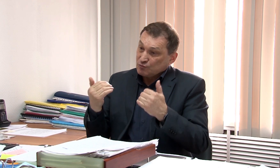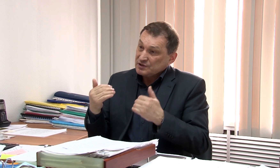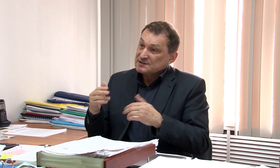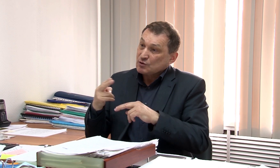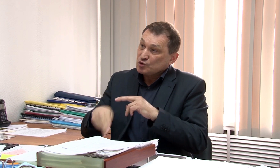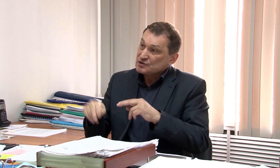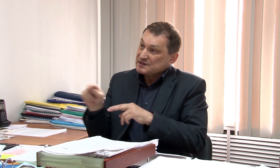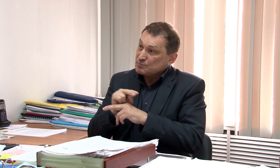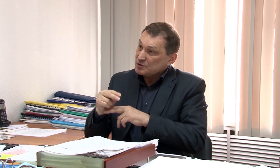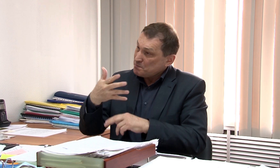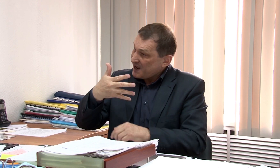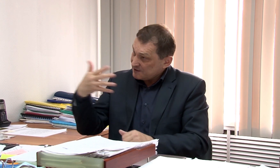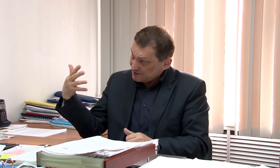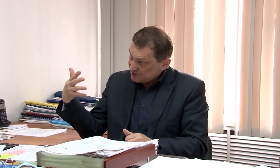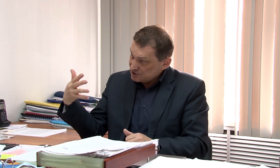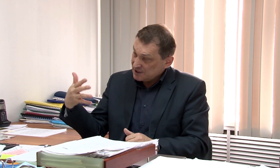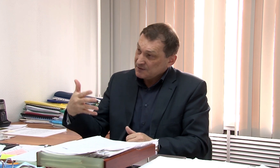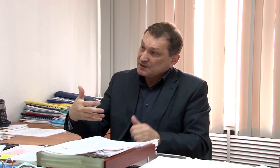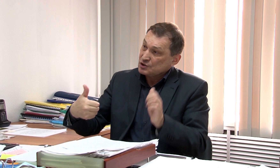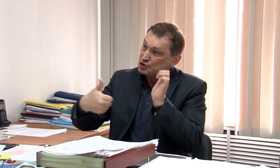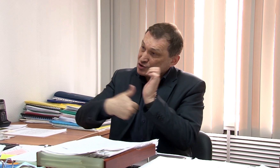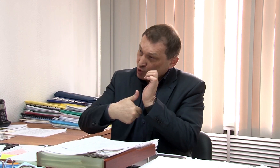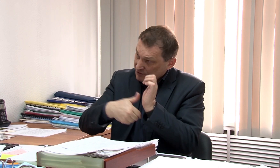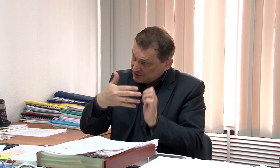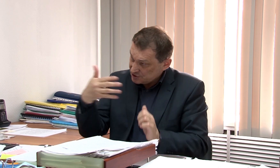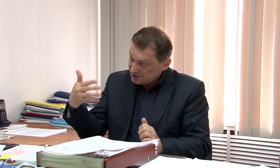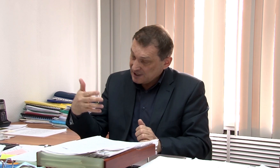Сегодня закончился ремонт пятого и шестого этажей.